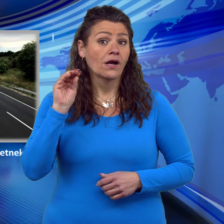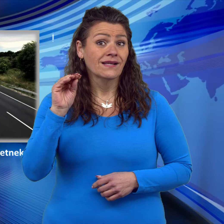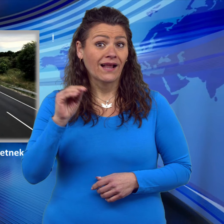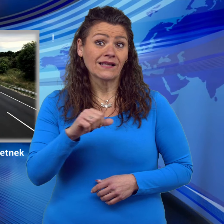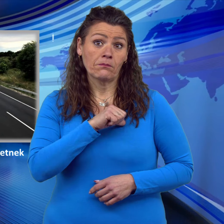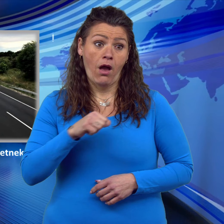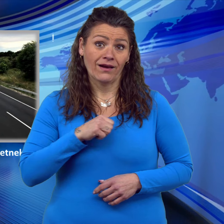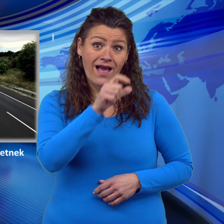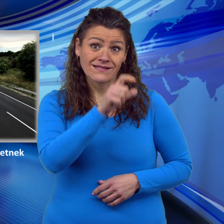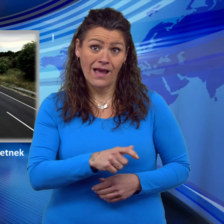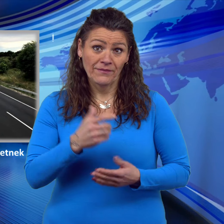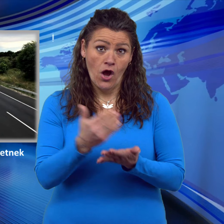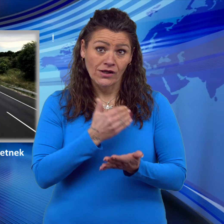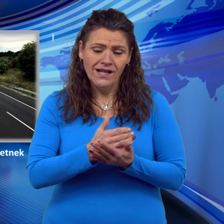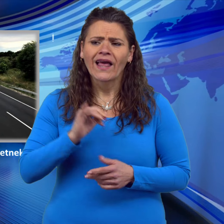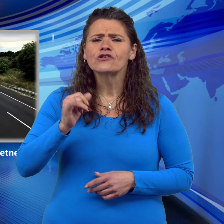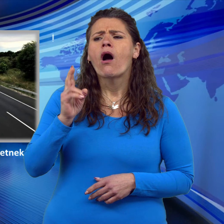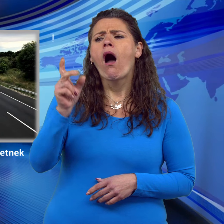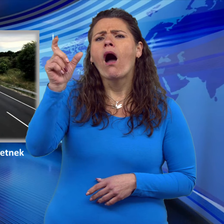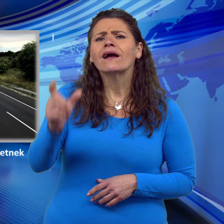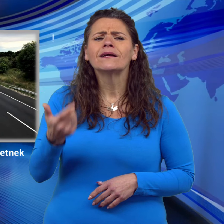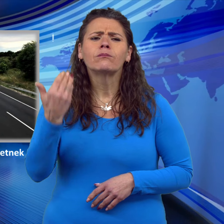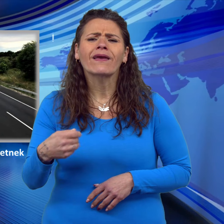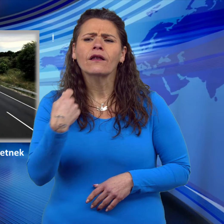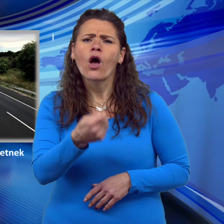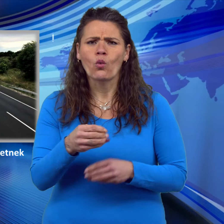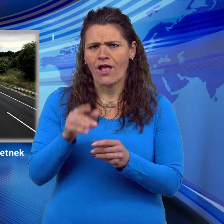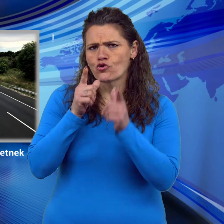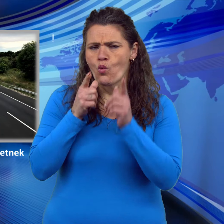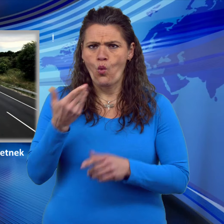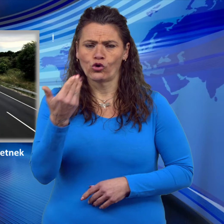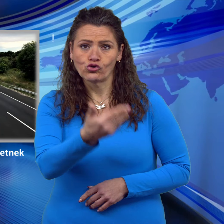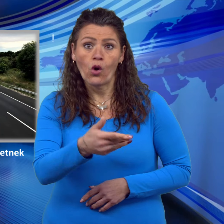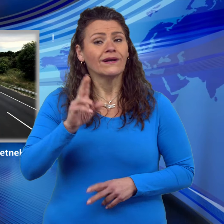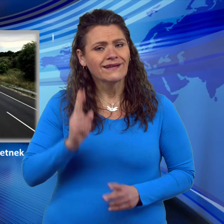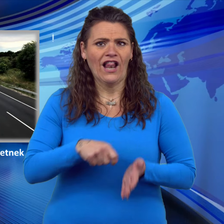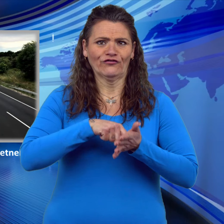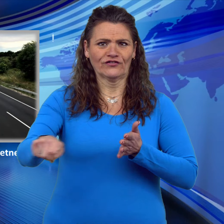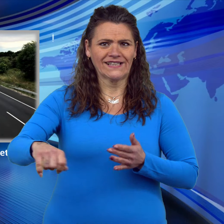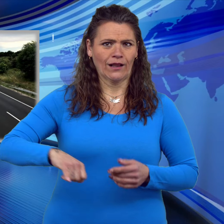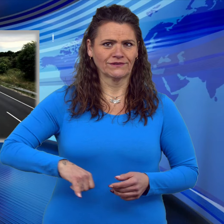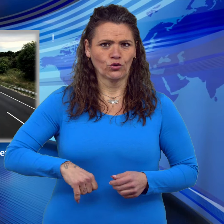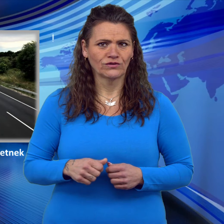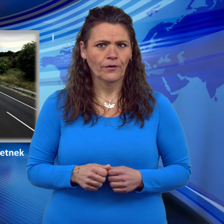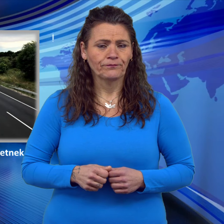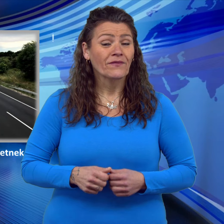nem csak a magánszemélyeknek, de a bérbeadási szolgáltatóknak is.